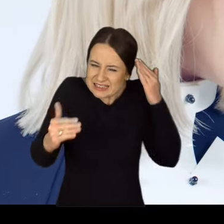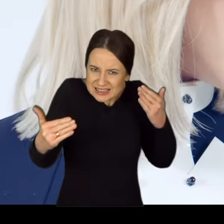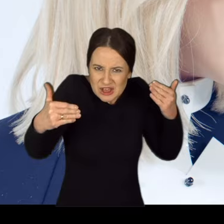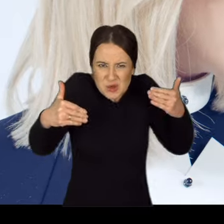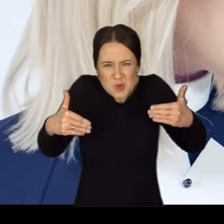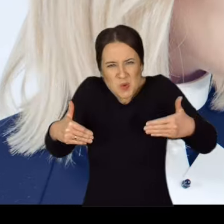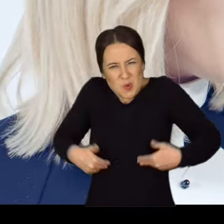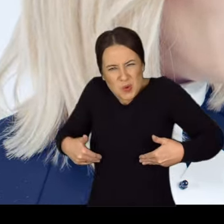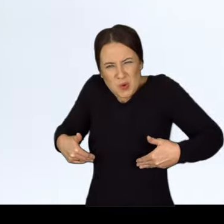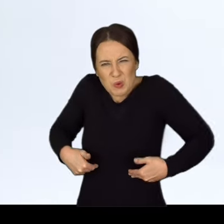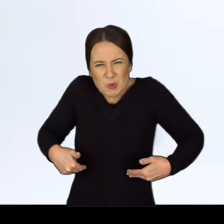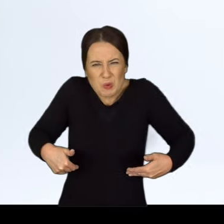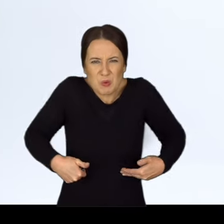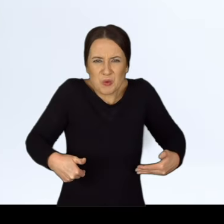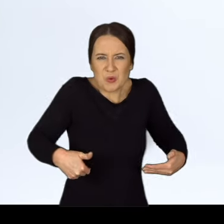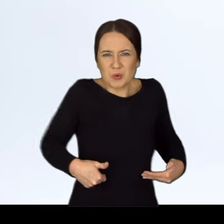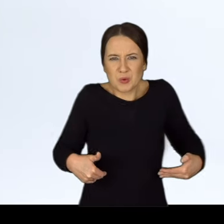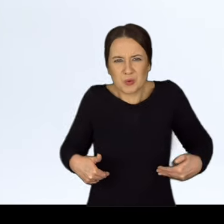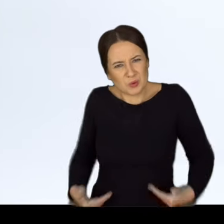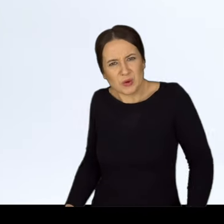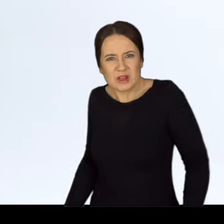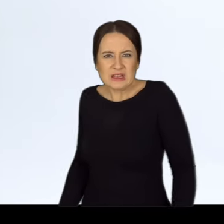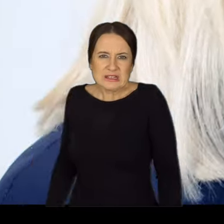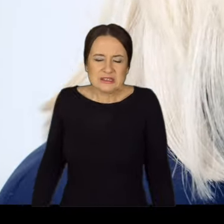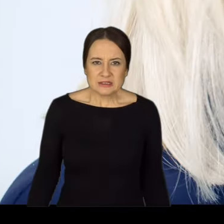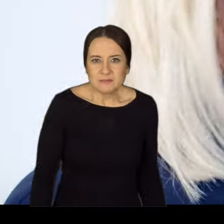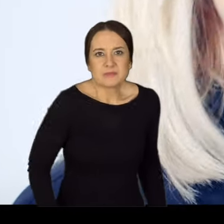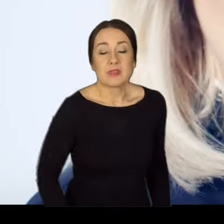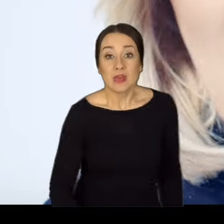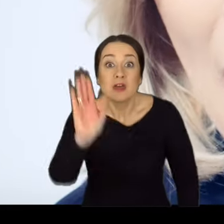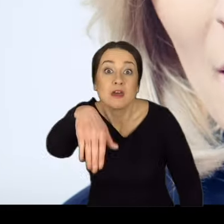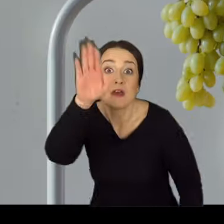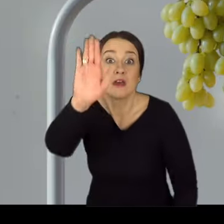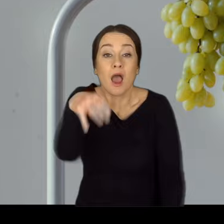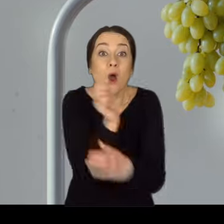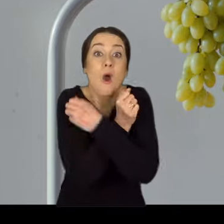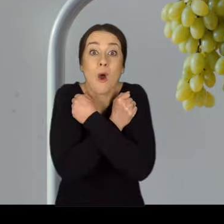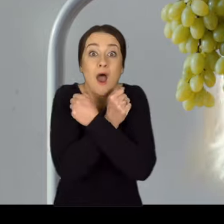niewymowny głód Skacz kochanie